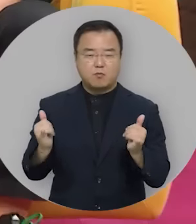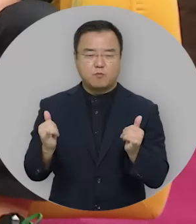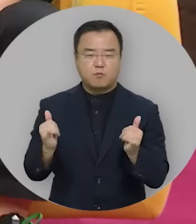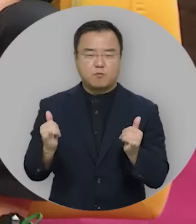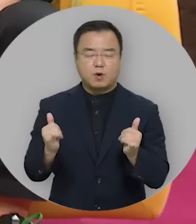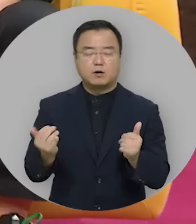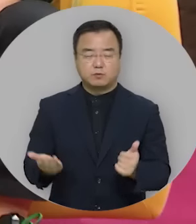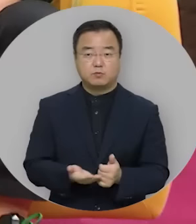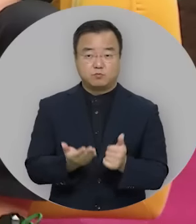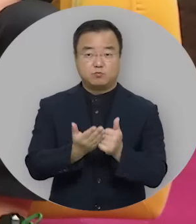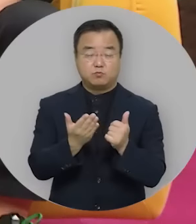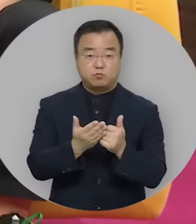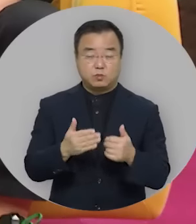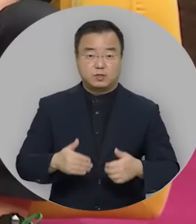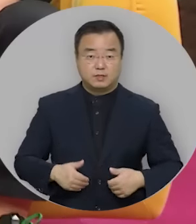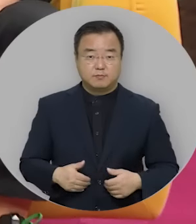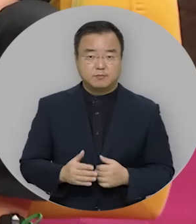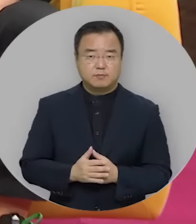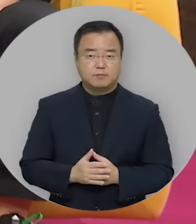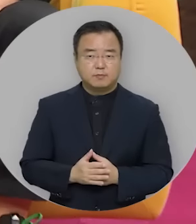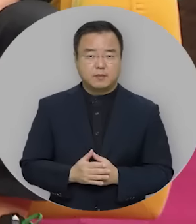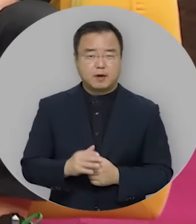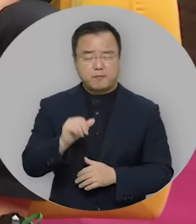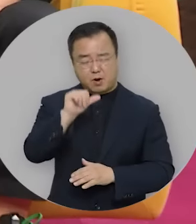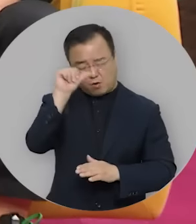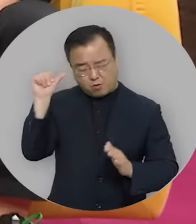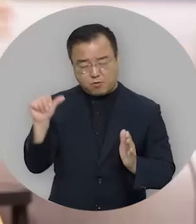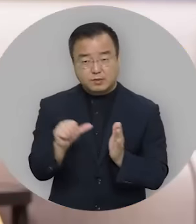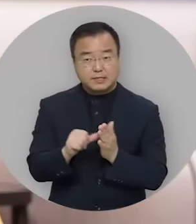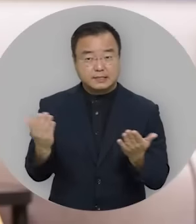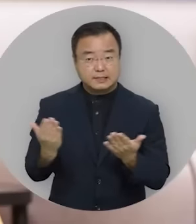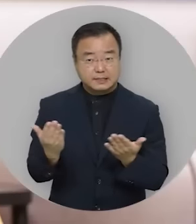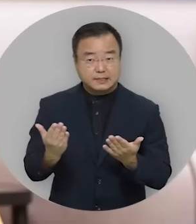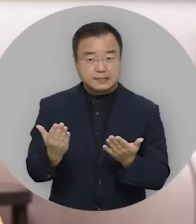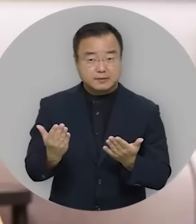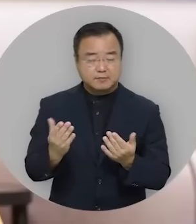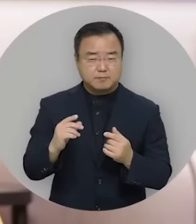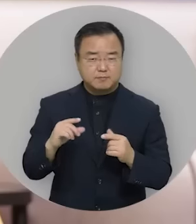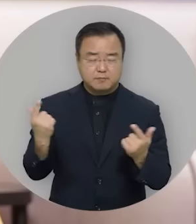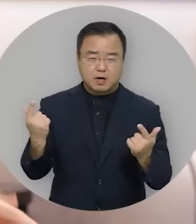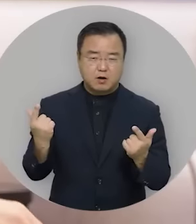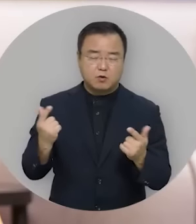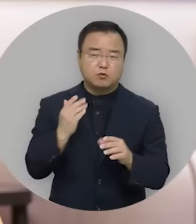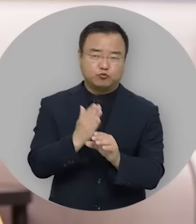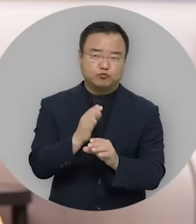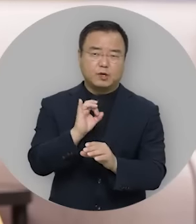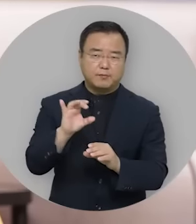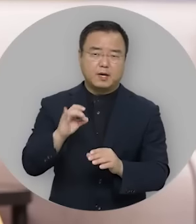그런데 직업인이라는 것이 그러니까 평생 직업이 있는 게 아니고 살면서 또 직업이 여러 번 바뀌는 경우도 있고